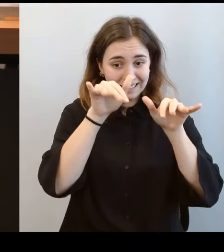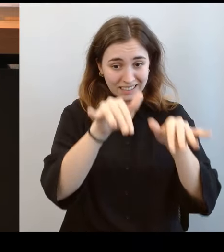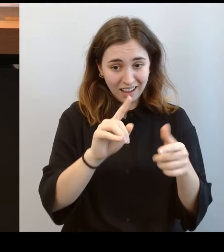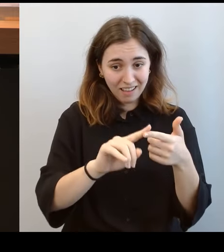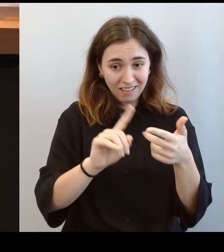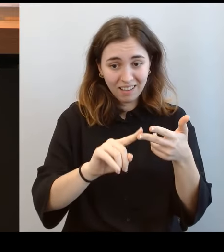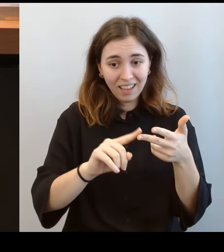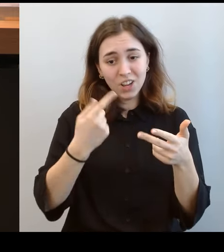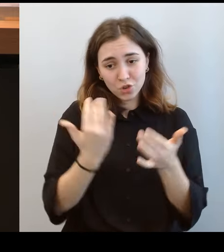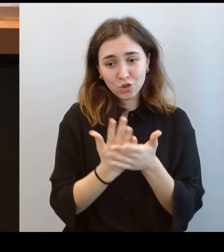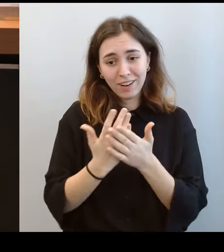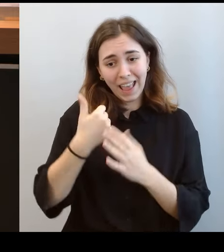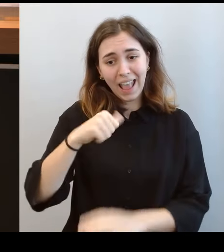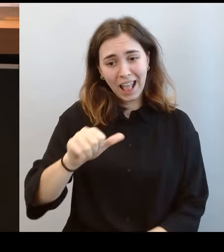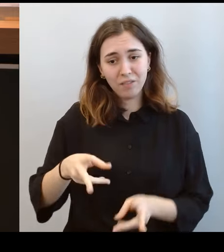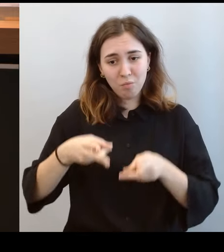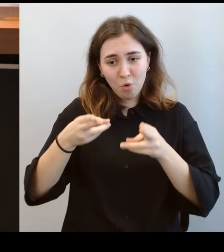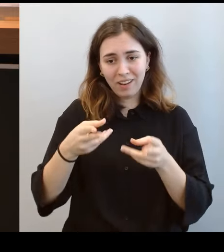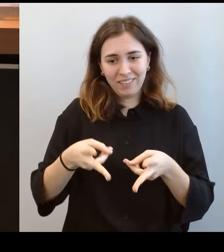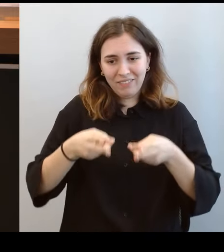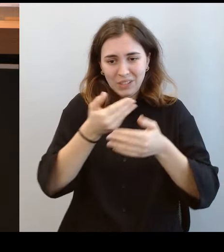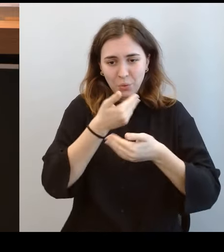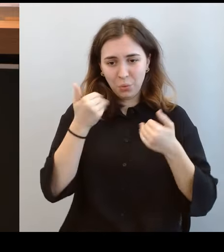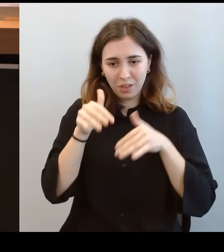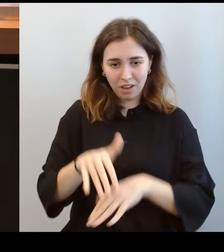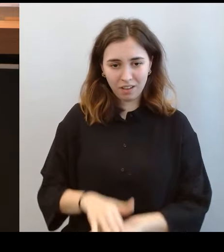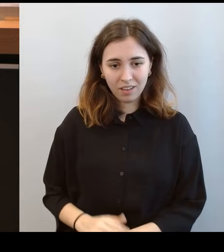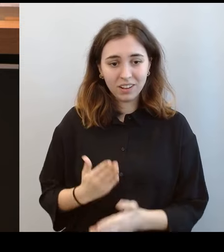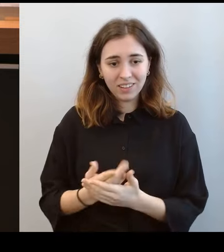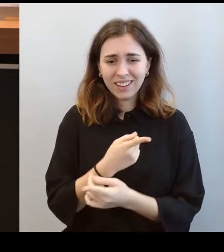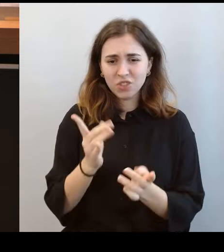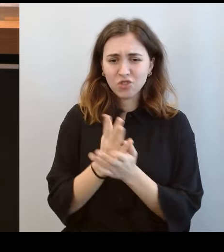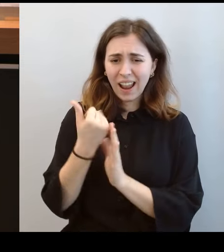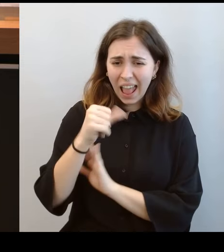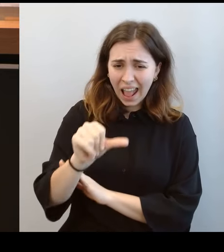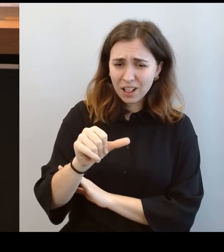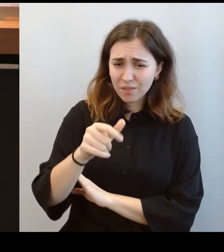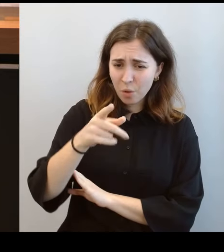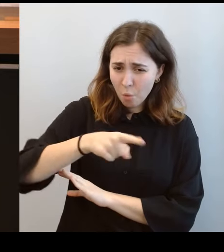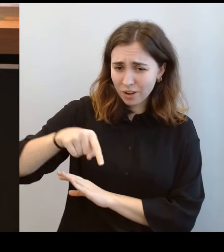Beispiel seit drei Jahren hier wohnt und in seinem Aufenthaltstitel lediglich acht Monate verblieben sind.